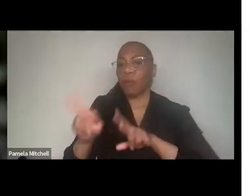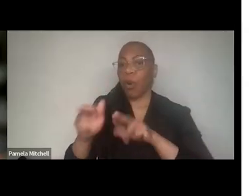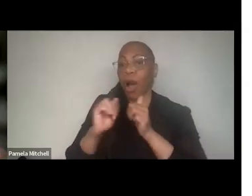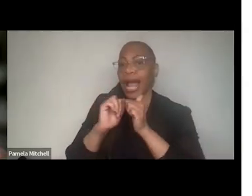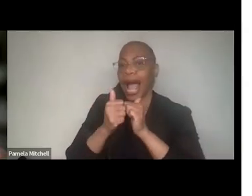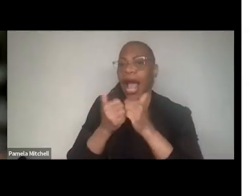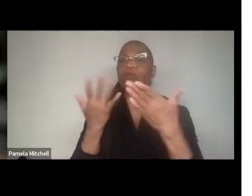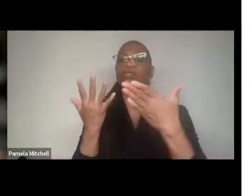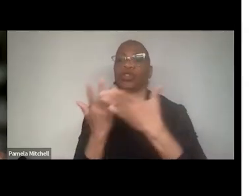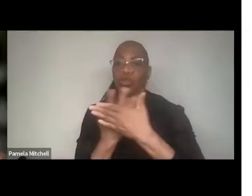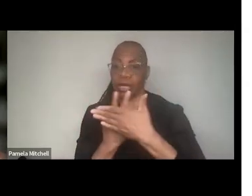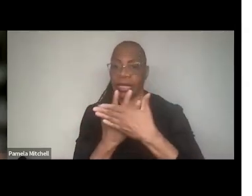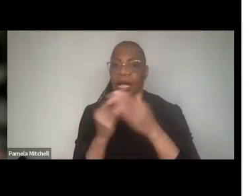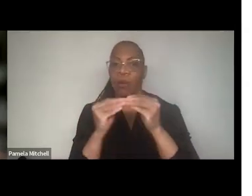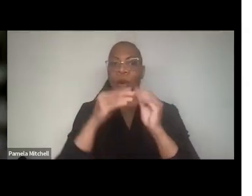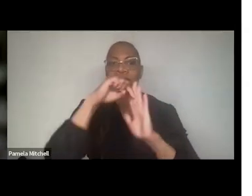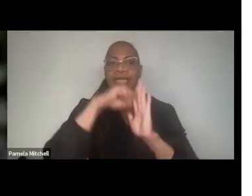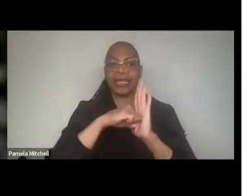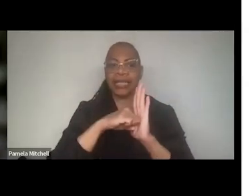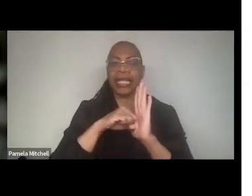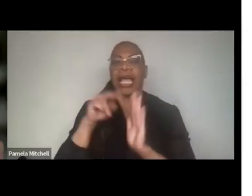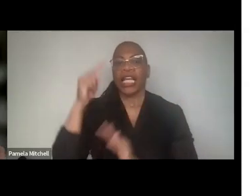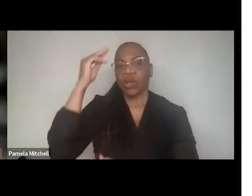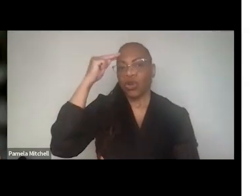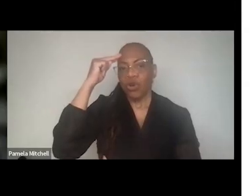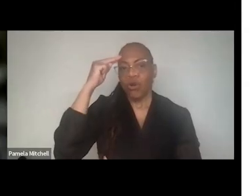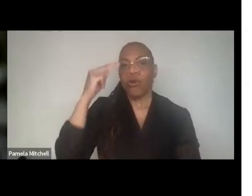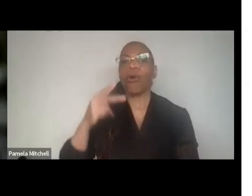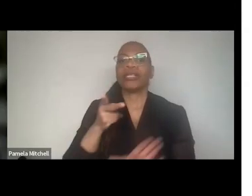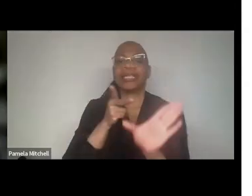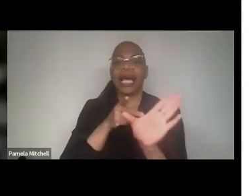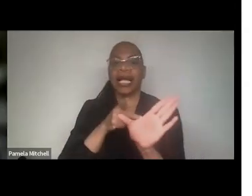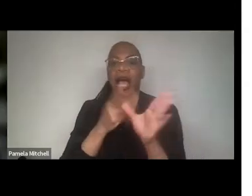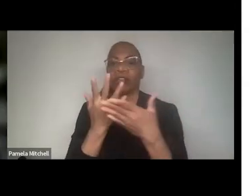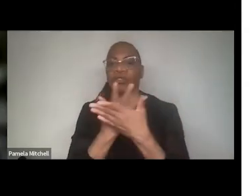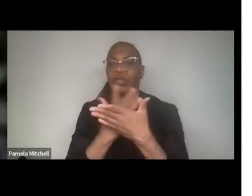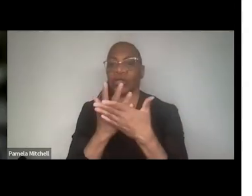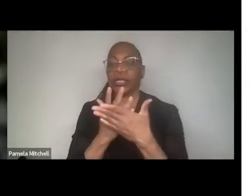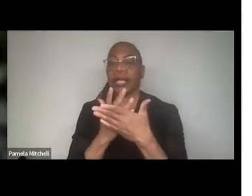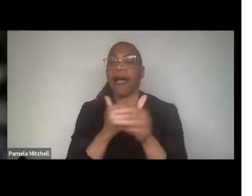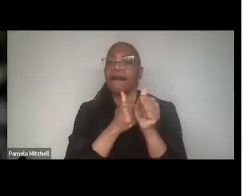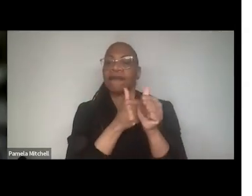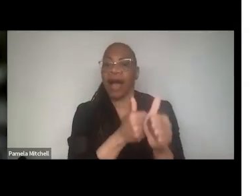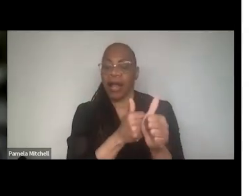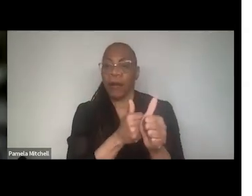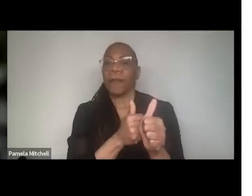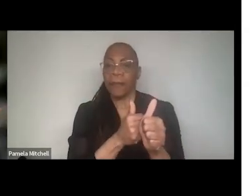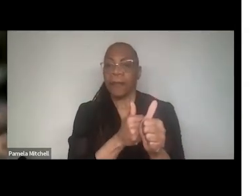El siguiente paso es una evaluación neuropsicológica, seguida de una evaluación neuropsicológica completa. Entonces, hablemos de eso.